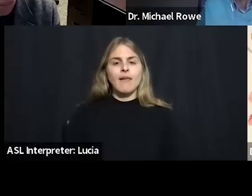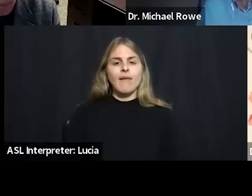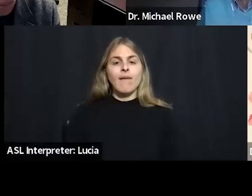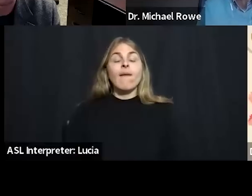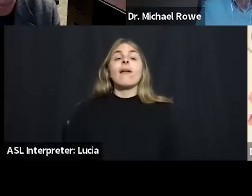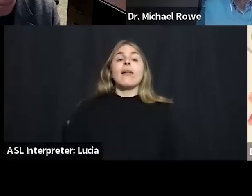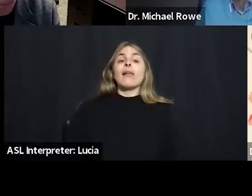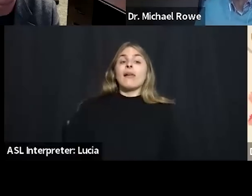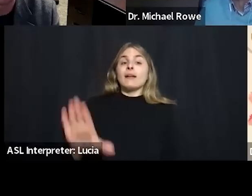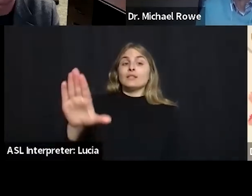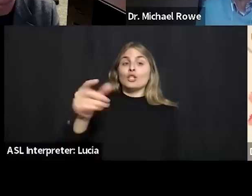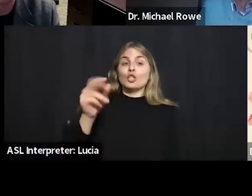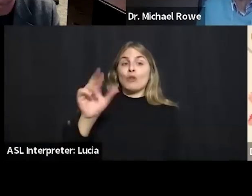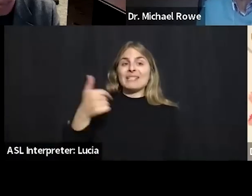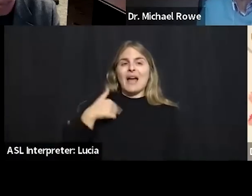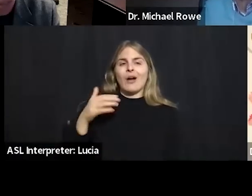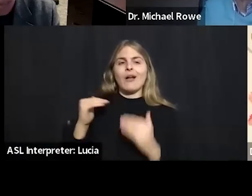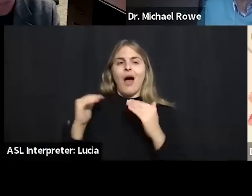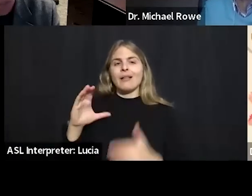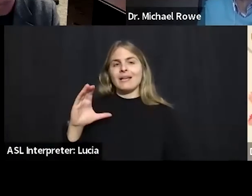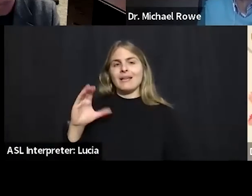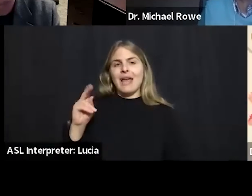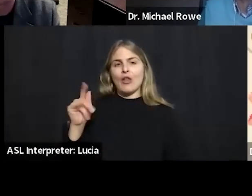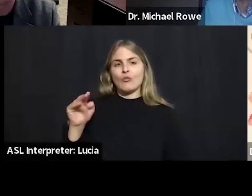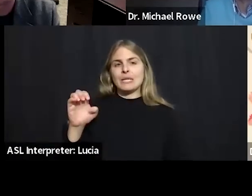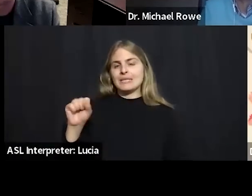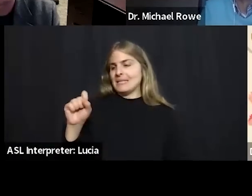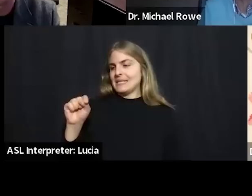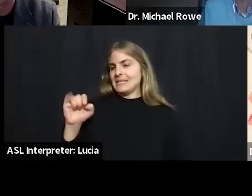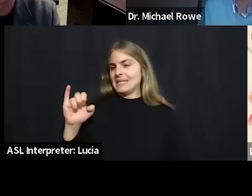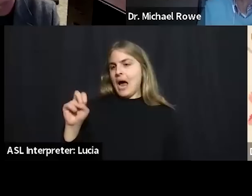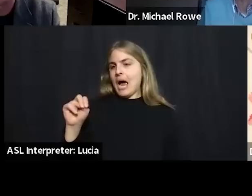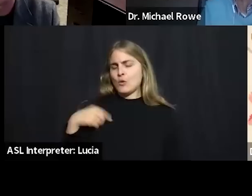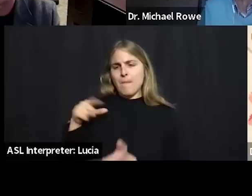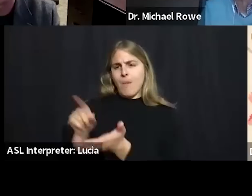Tengo una colega, Catherine Stein, que publicó un artículo a mediados o finales de los 2000.